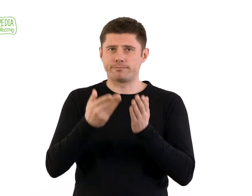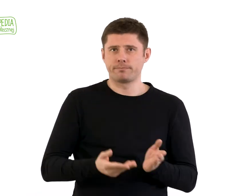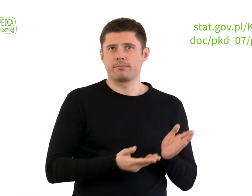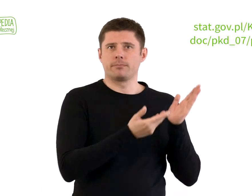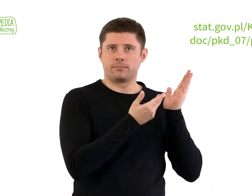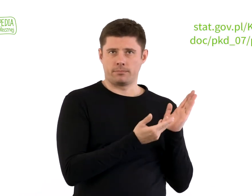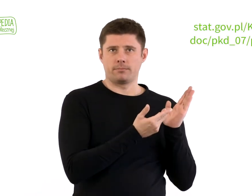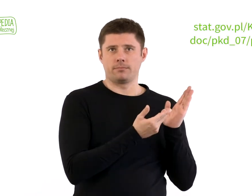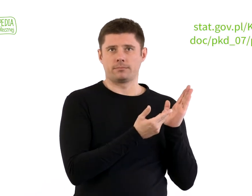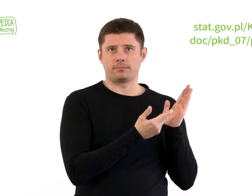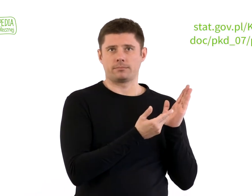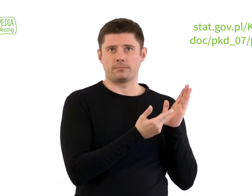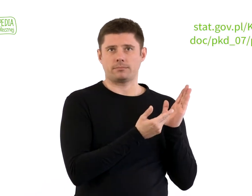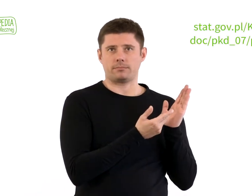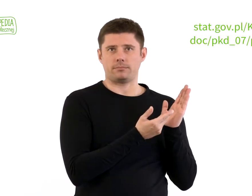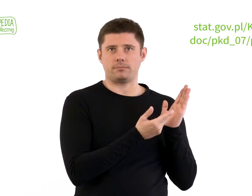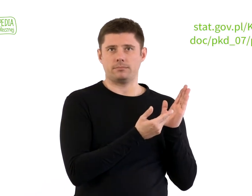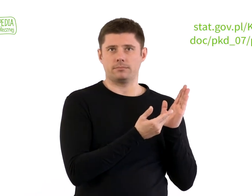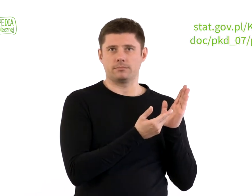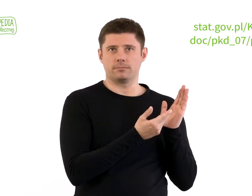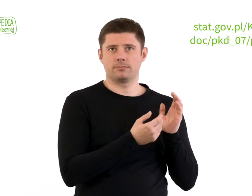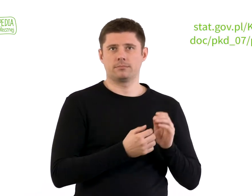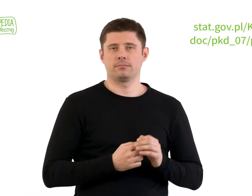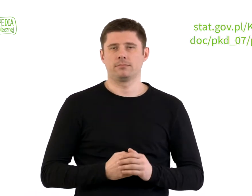(stat.gov.pl/Klasyfikacje/doc/pkd_07/pkd_07.htm)